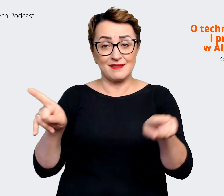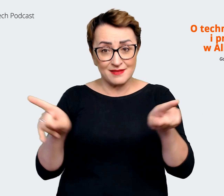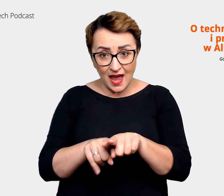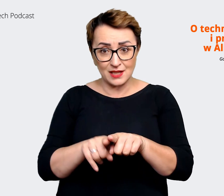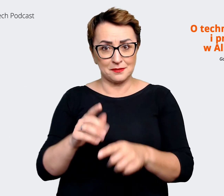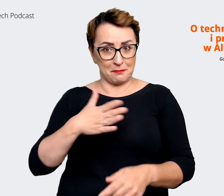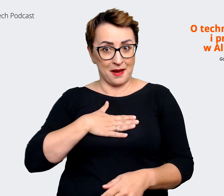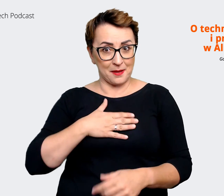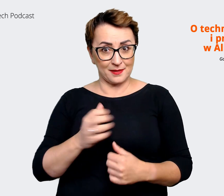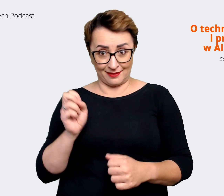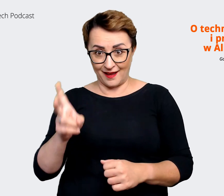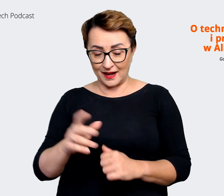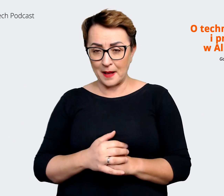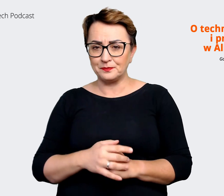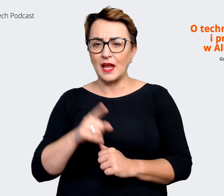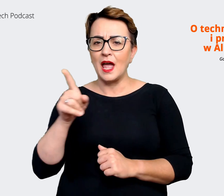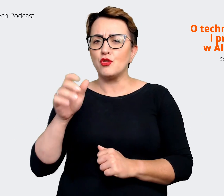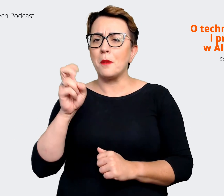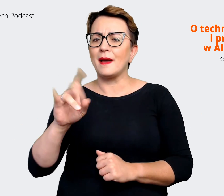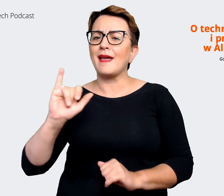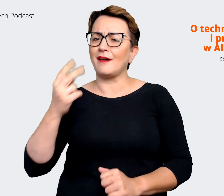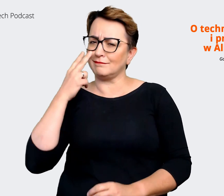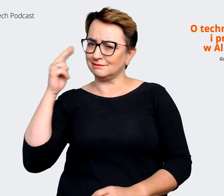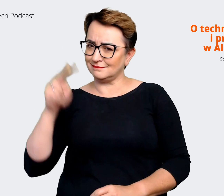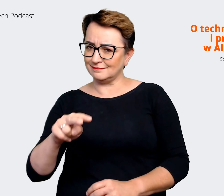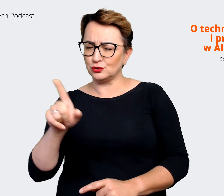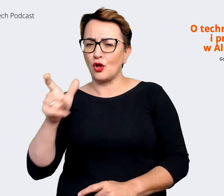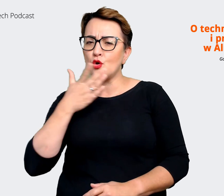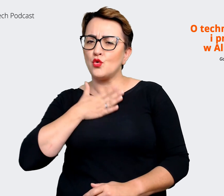Tomek, a jak to wygląda z Twojej perspektywy? Co Ty najbardziej lubisz w swojej pracy?